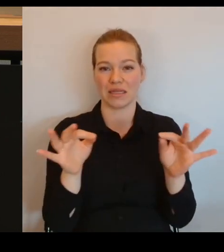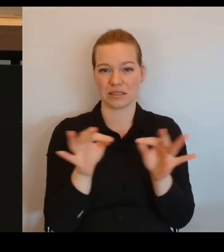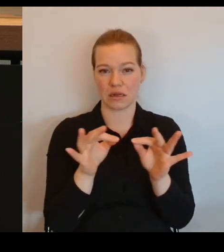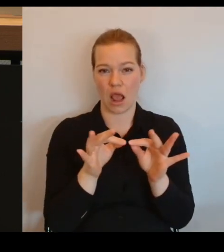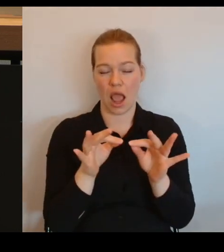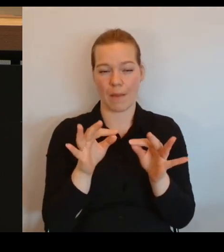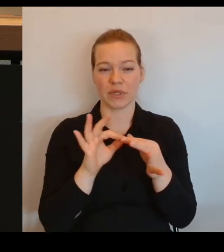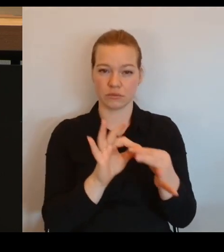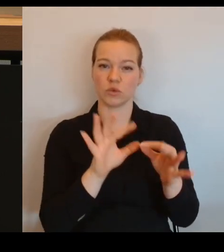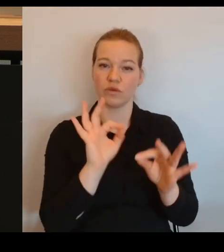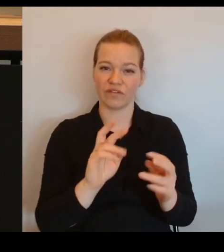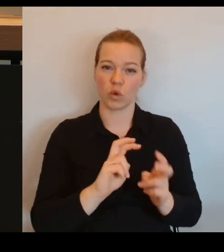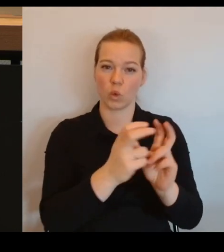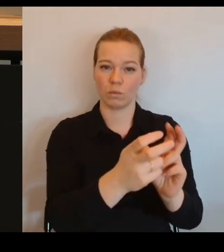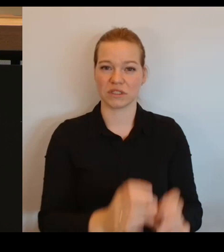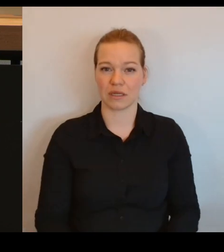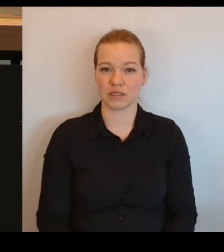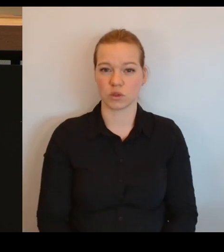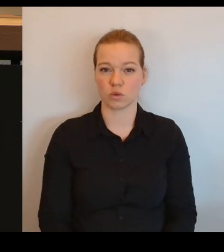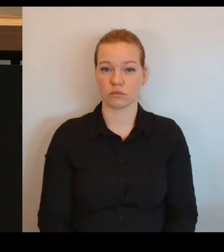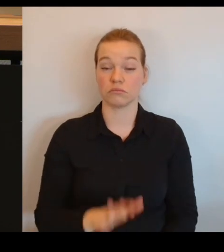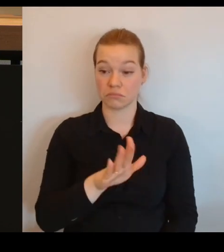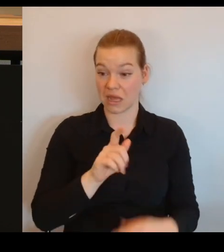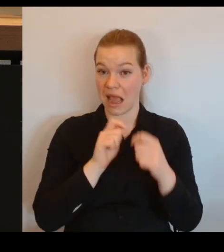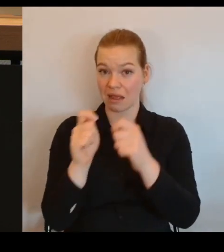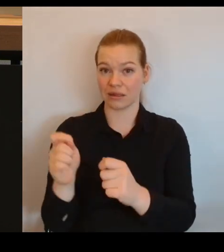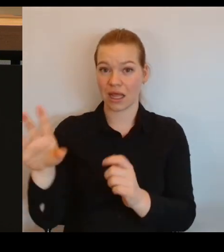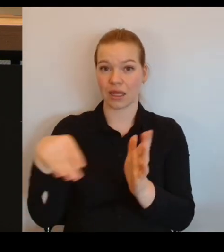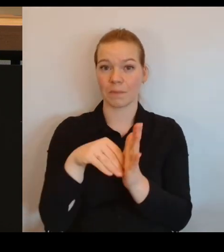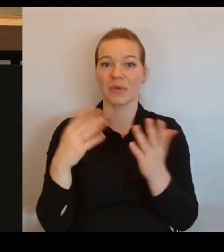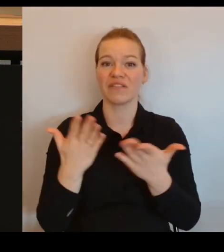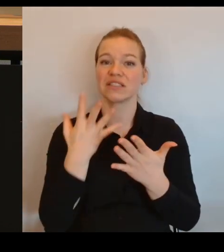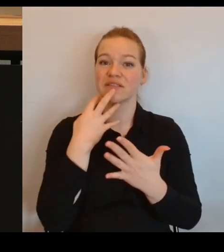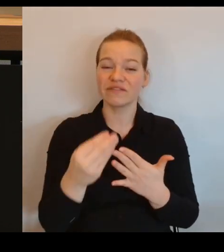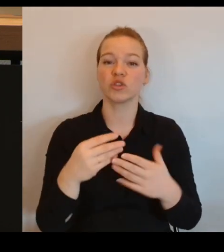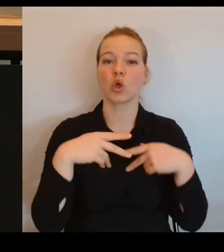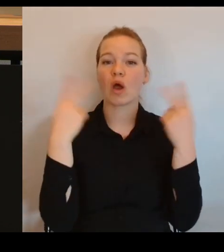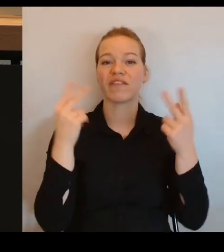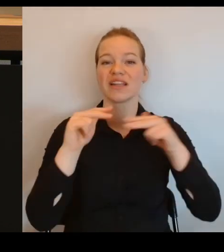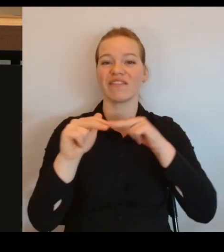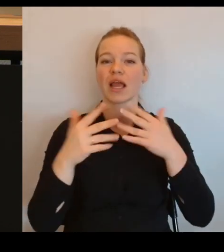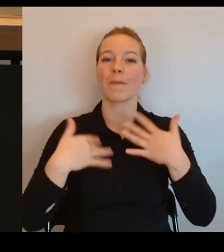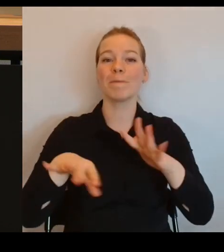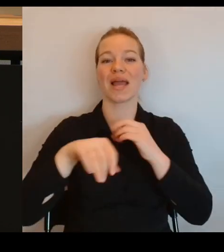Das ist ein wichtiges Thema, und es besteht Konsens, dass hier Anpassungen dringend erforderlich sind.